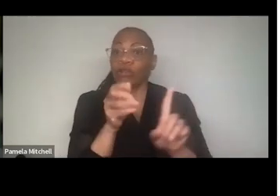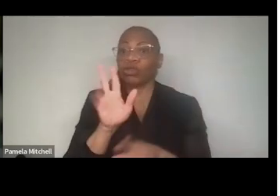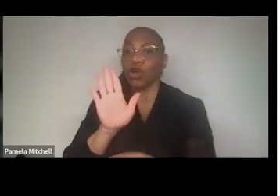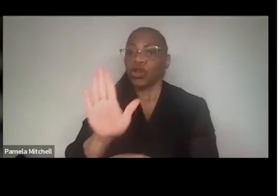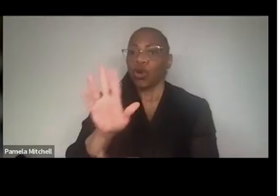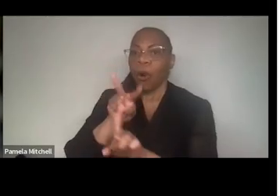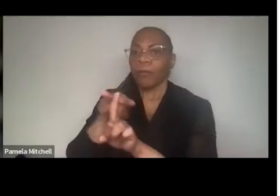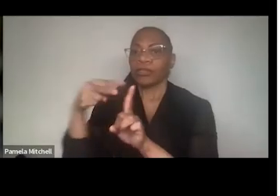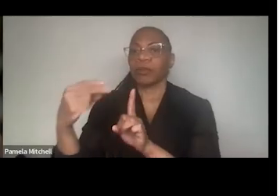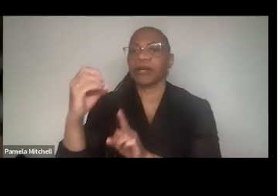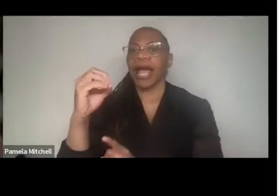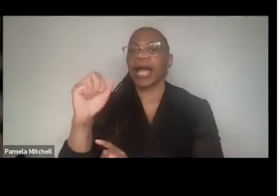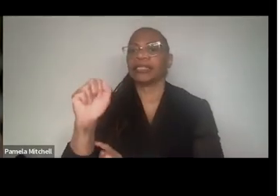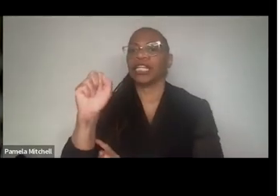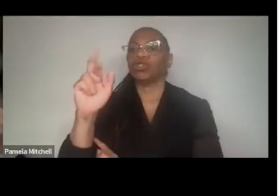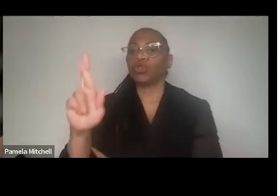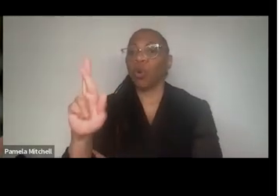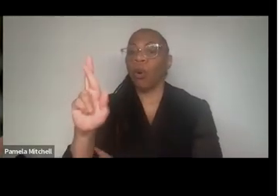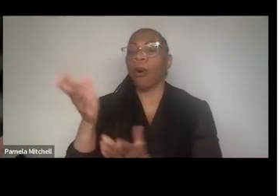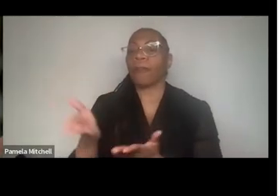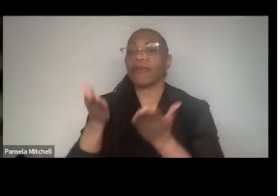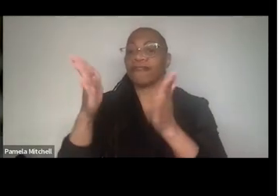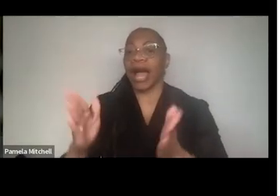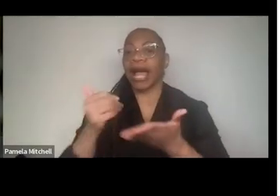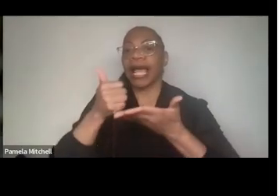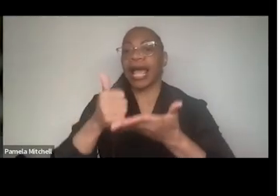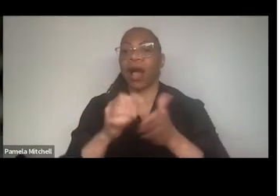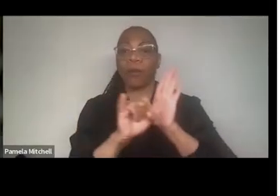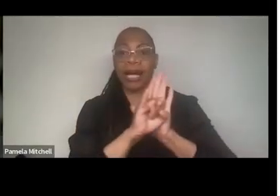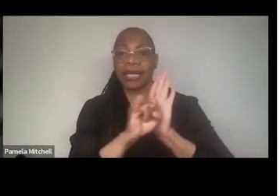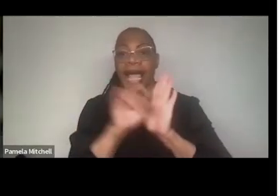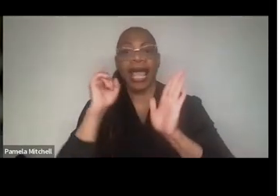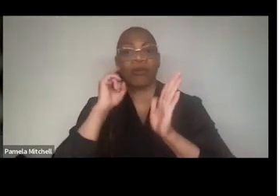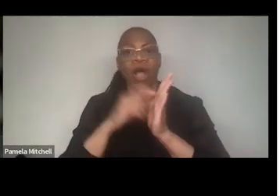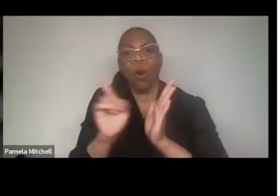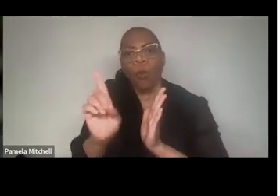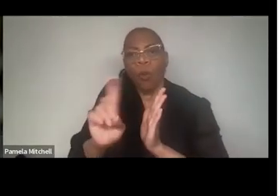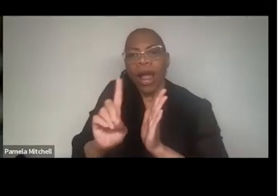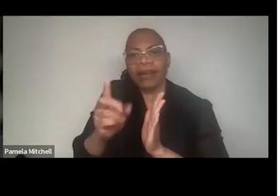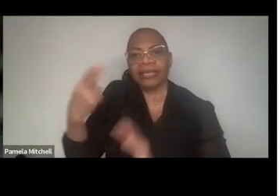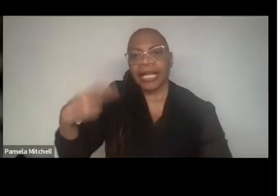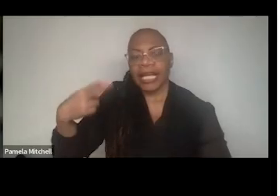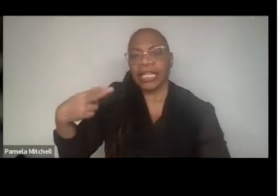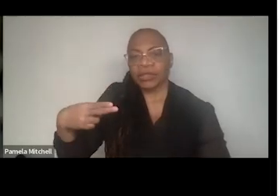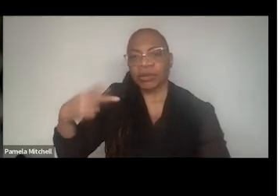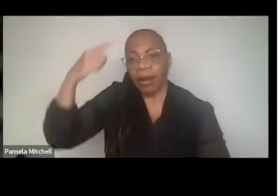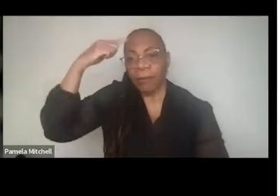puede ayudarles a identificar y reconocer dónde su historial de lesión cerebral podría afectar su capacidad para trabajar,